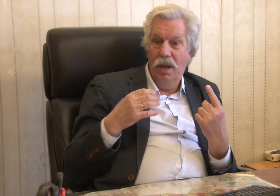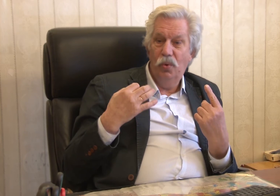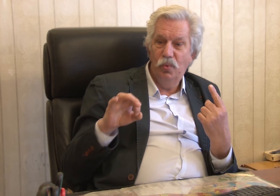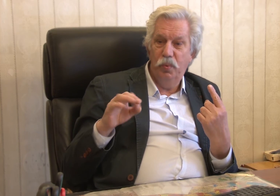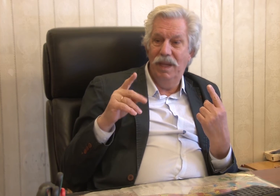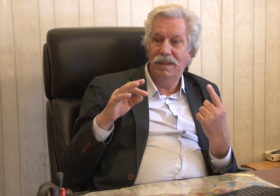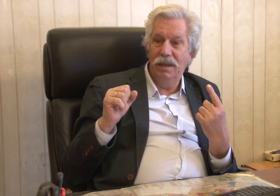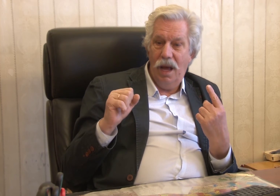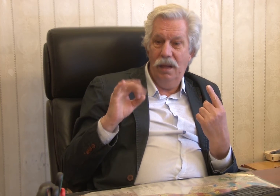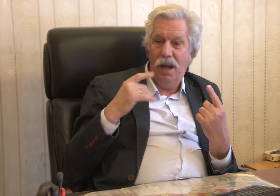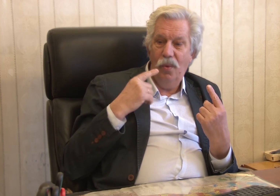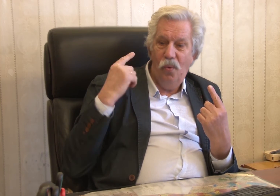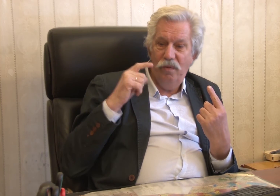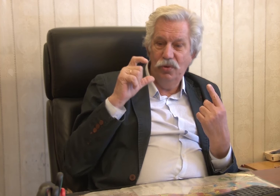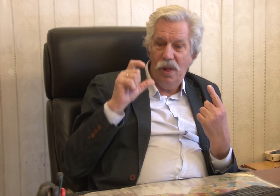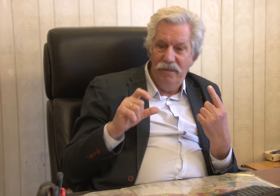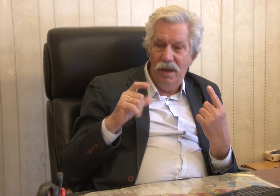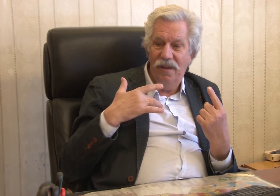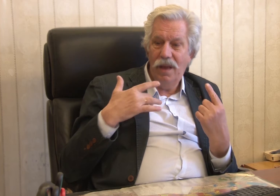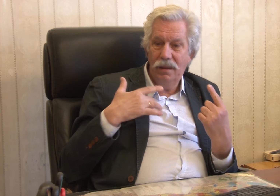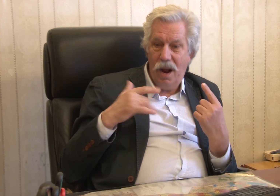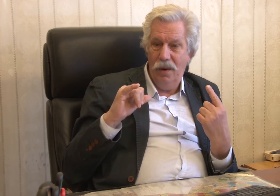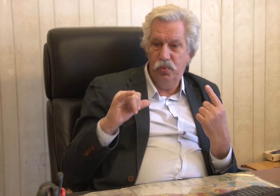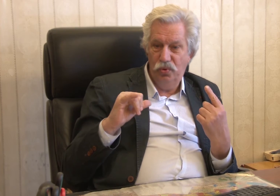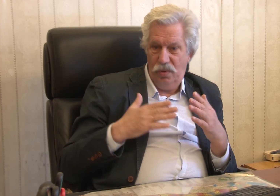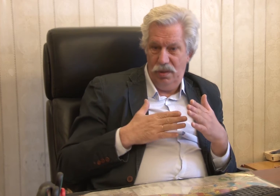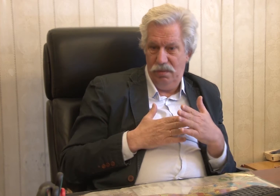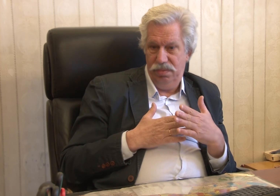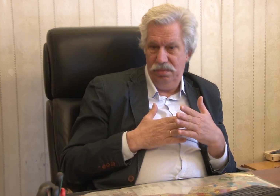значит, доступная среда для глухого человека в театральных учреждениях отсутствует.